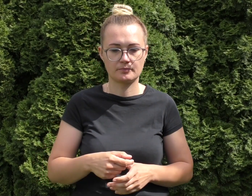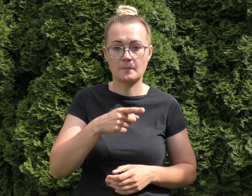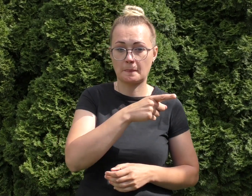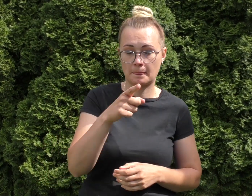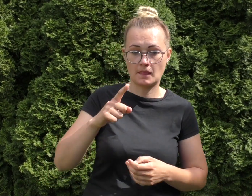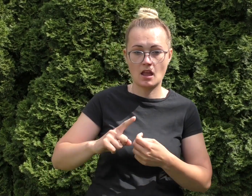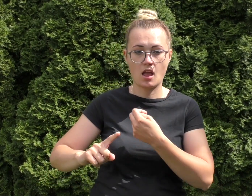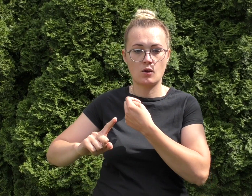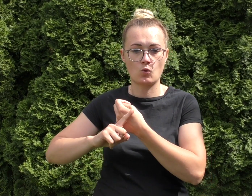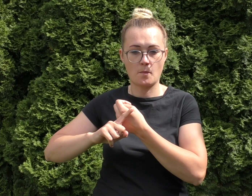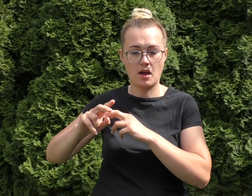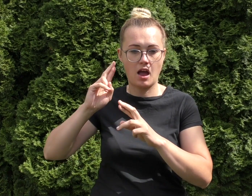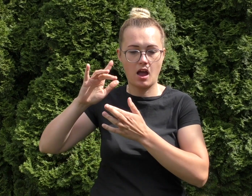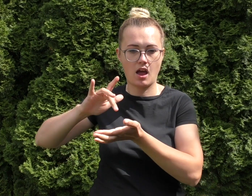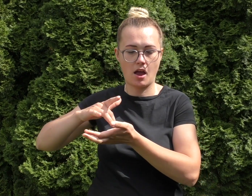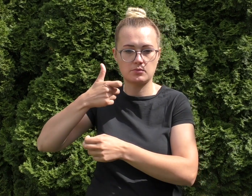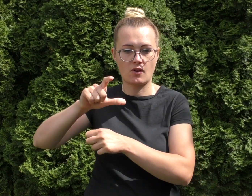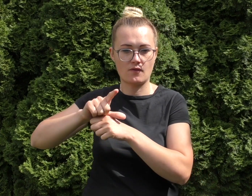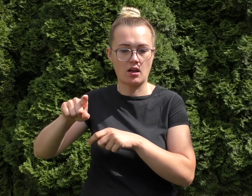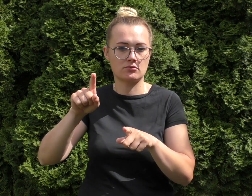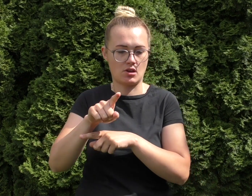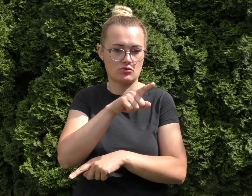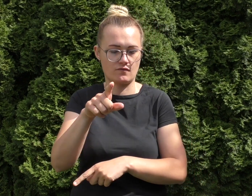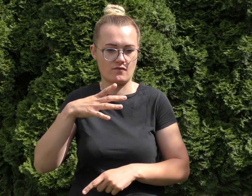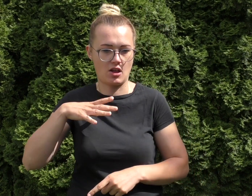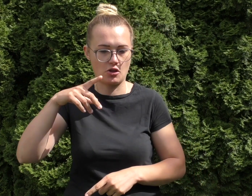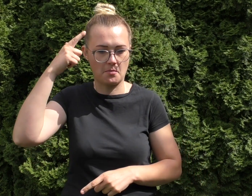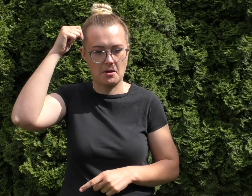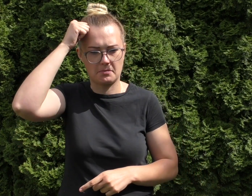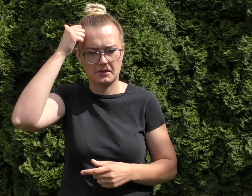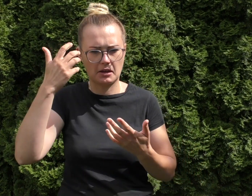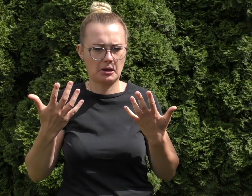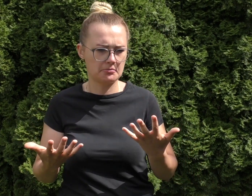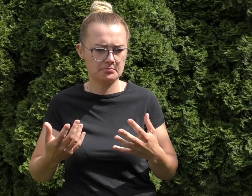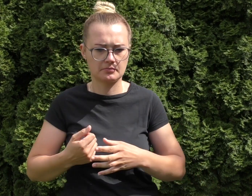Ta aplikacja112 warto pamiętać!